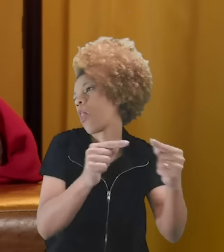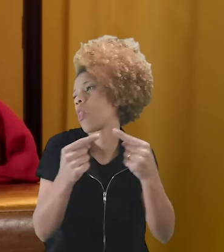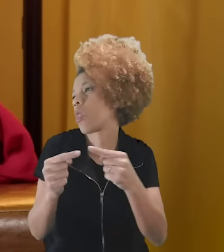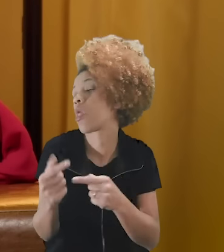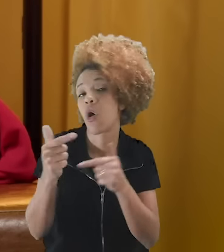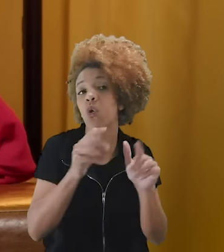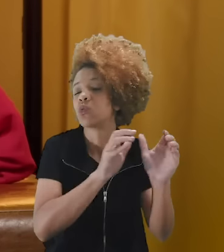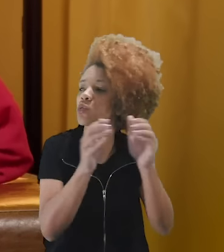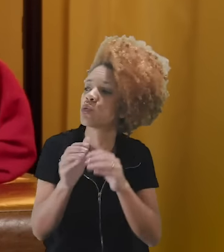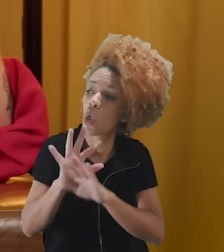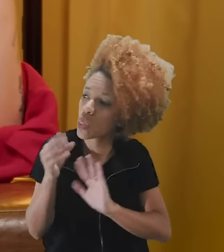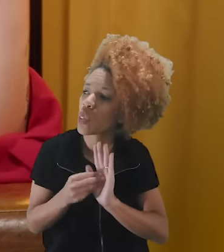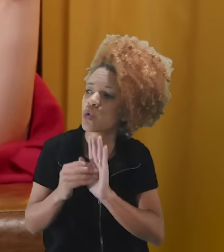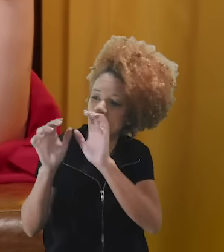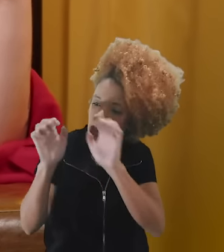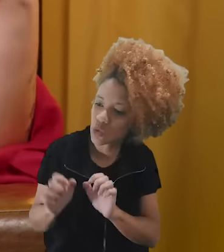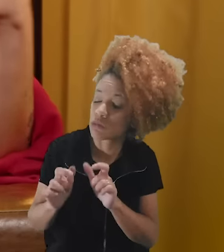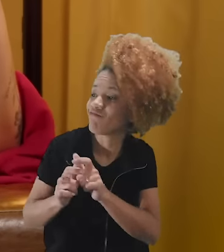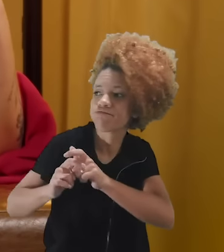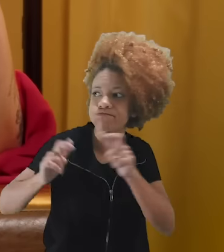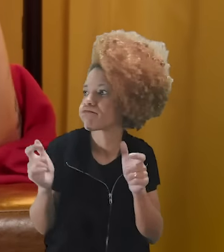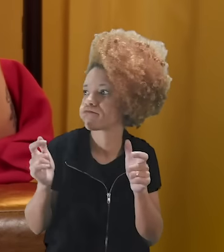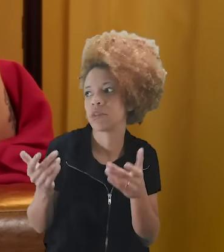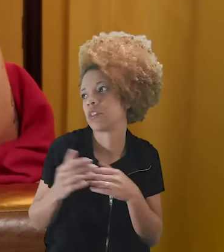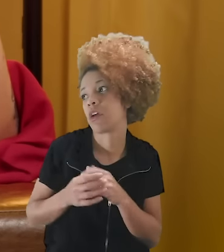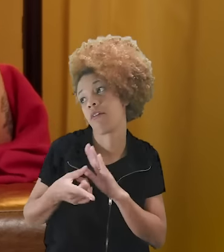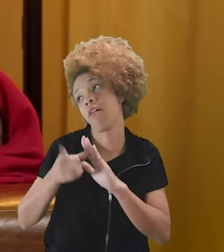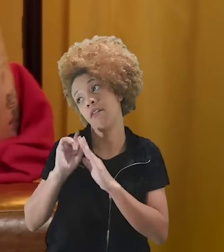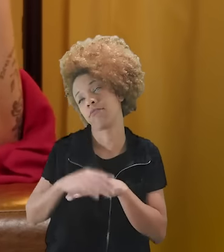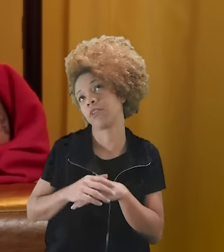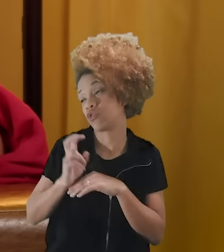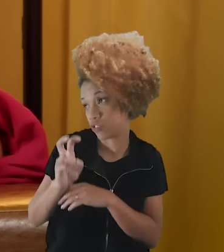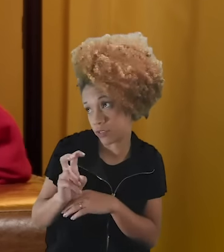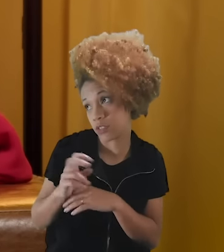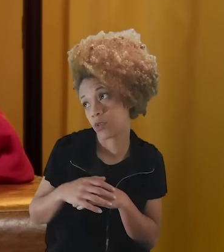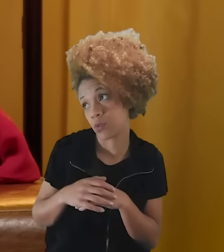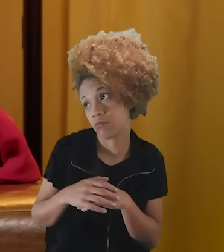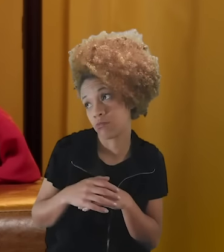adversário então é todo toda uma equipe gigantesca né antes dali dos cinco atletas que estão no palco